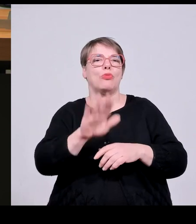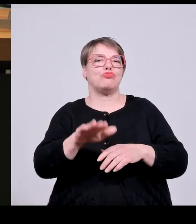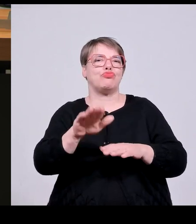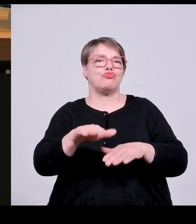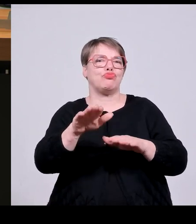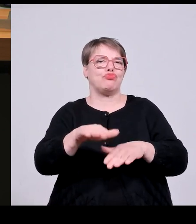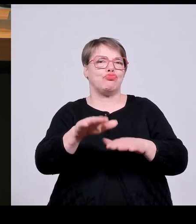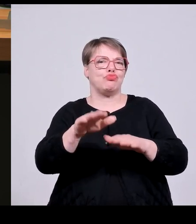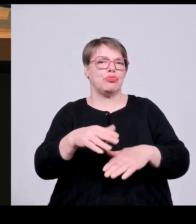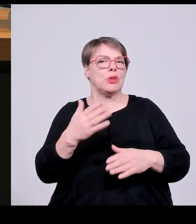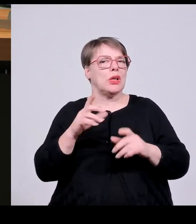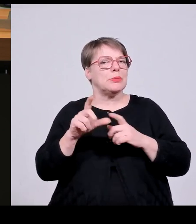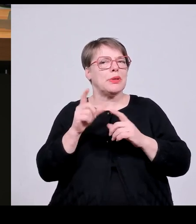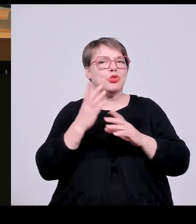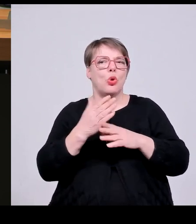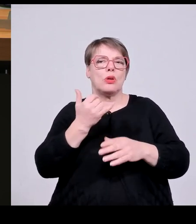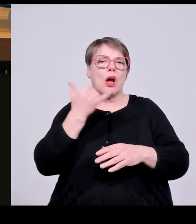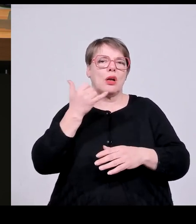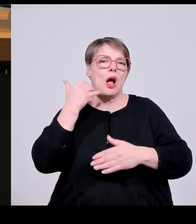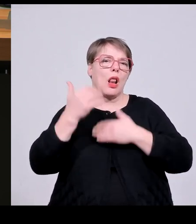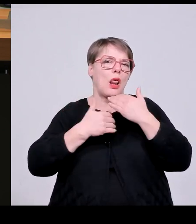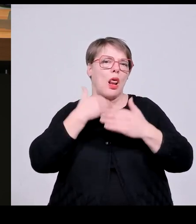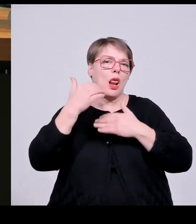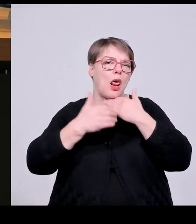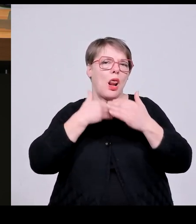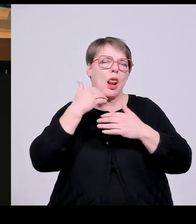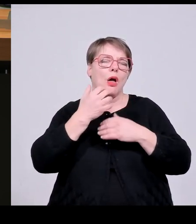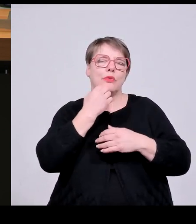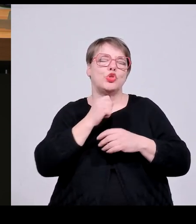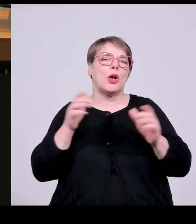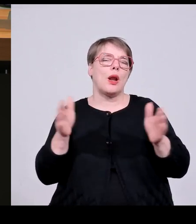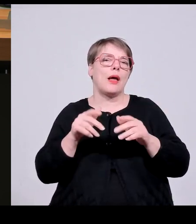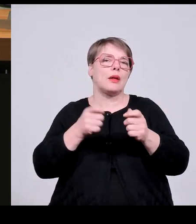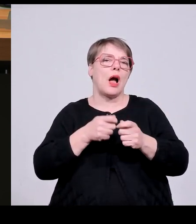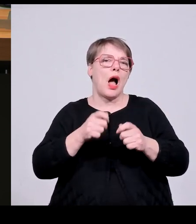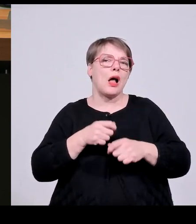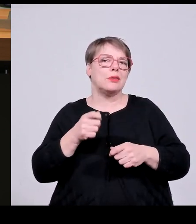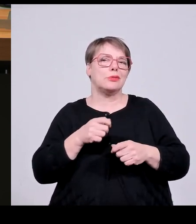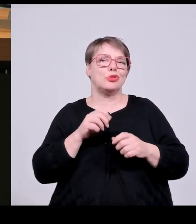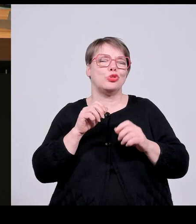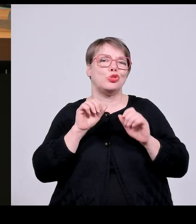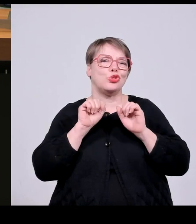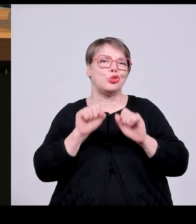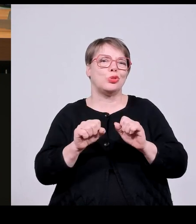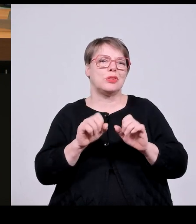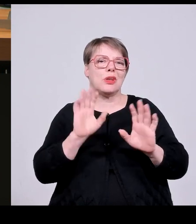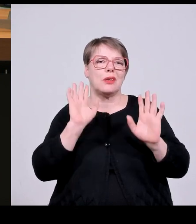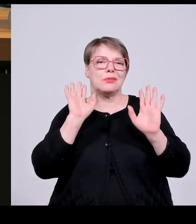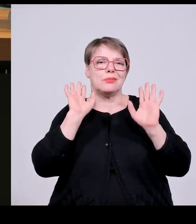die Grünen und die CDU zu schreiben, habe dies mal gesagt. Wir informieren die Medien vor und haben sie eingeladen und